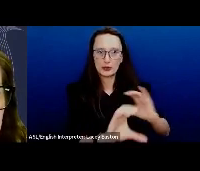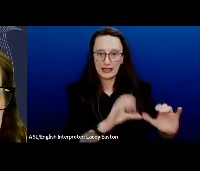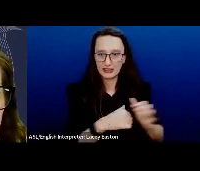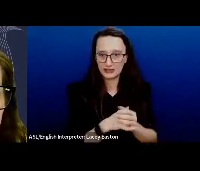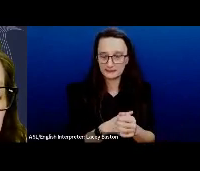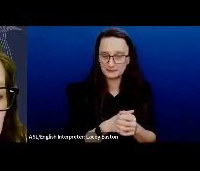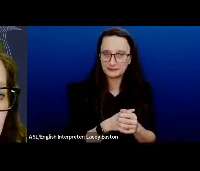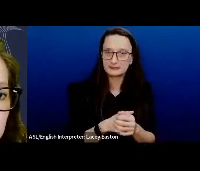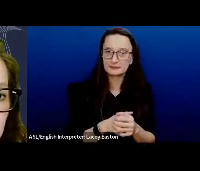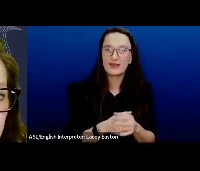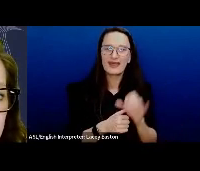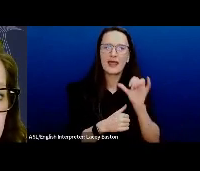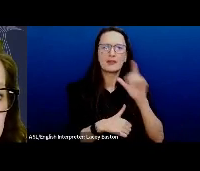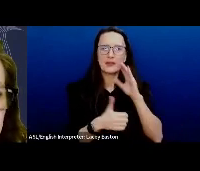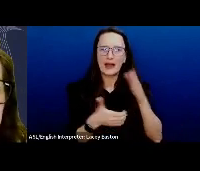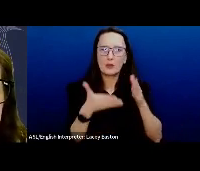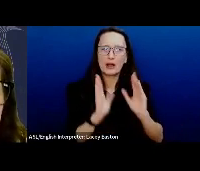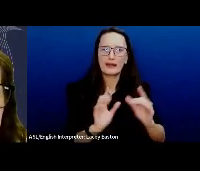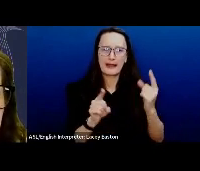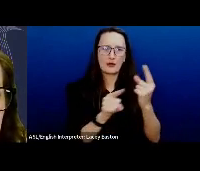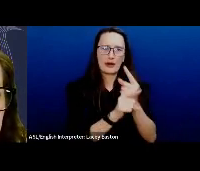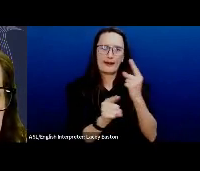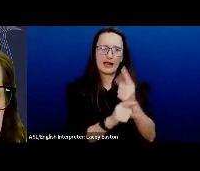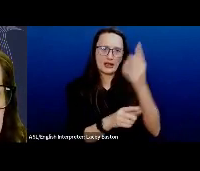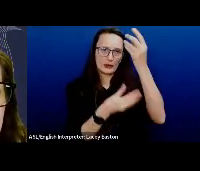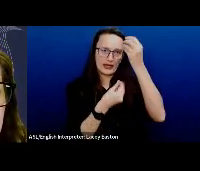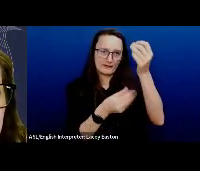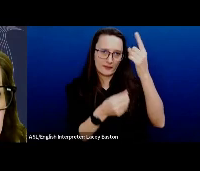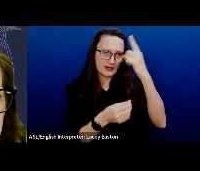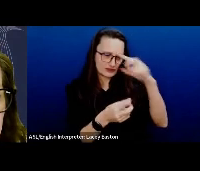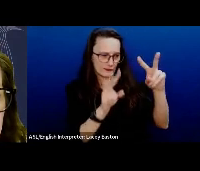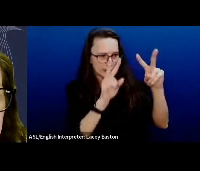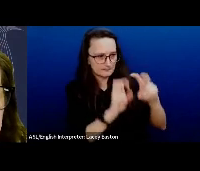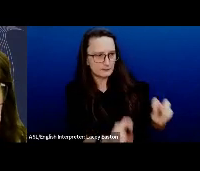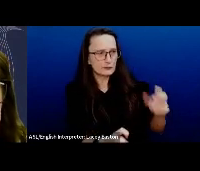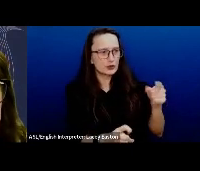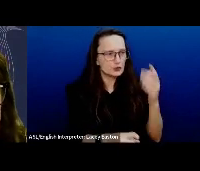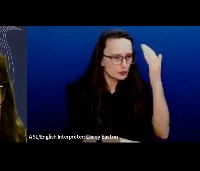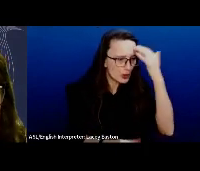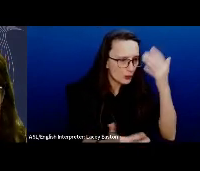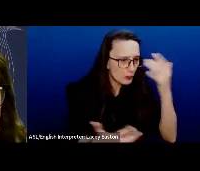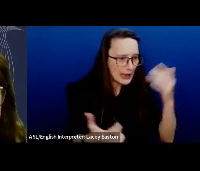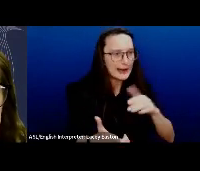información precisa sobre lo que el niño sabe y puede hacer académicamente y funcionalmente,